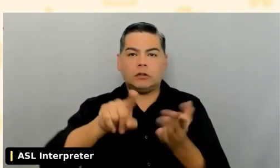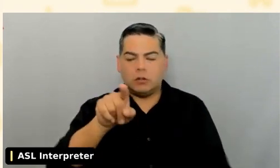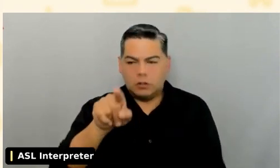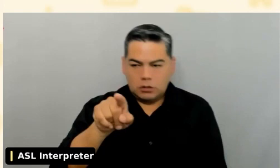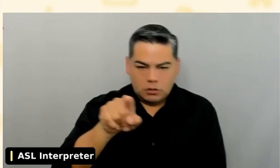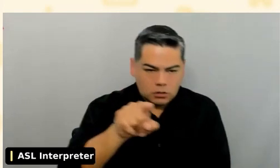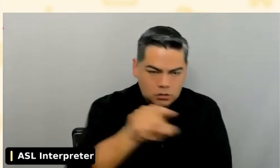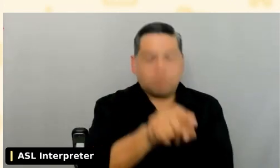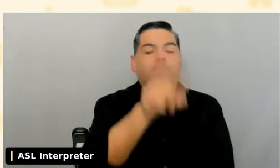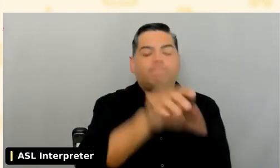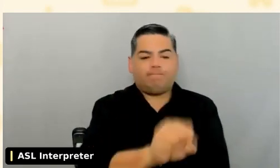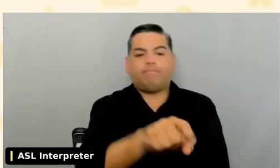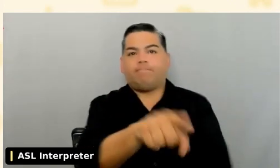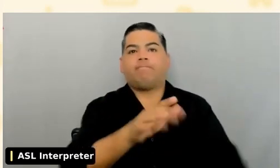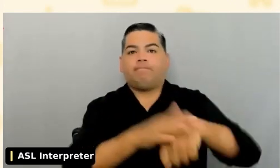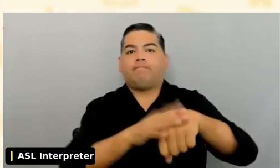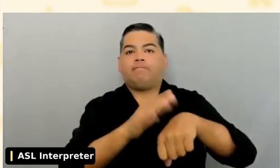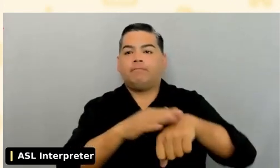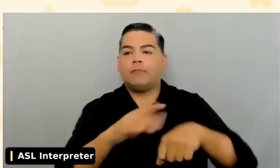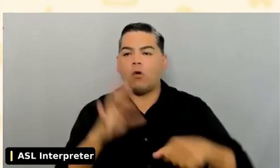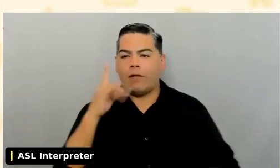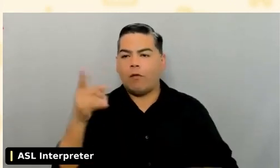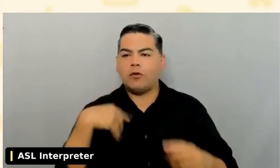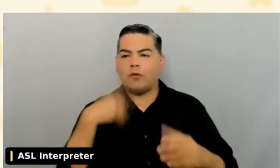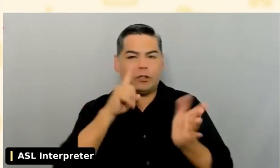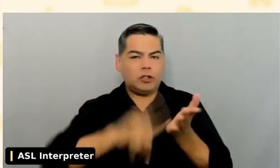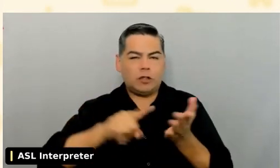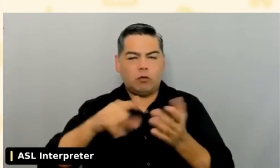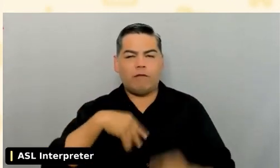que tu has verificado que el texto alternativo es válido.